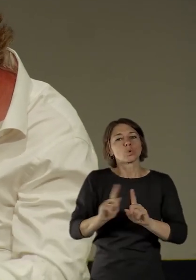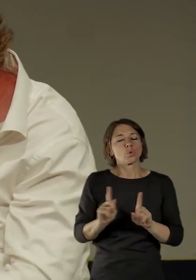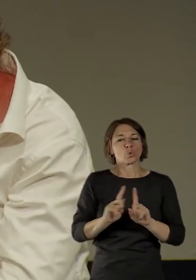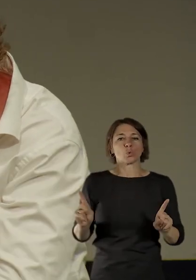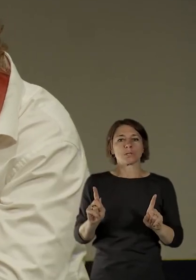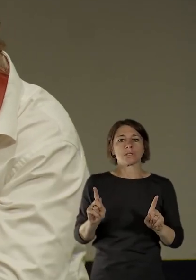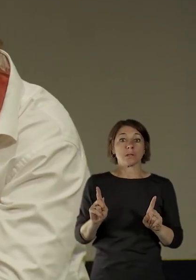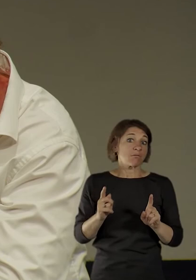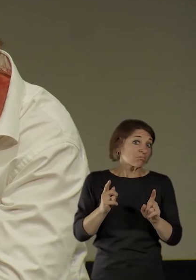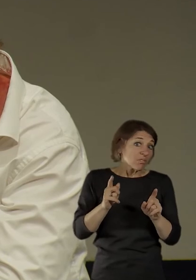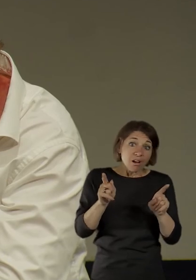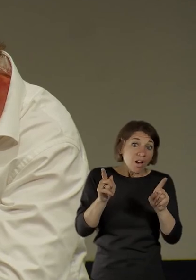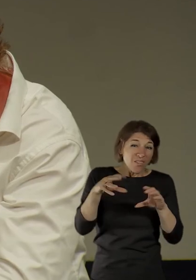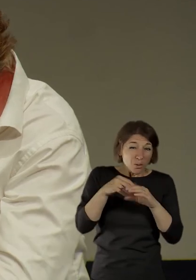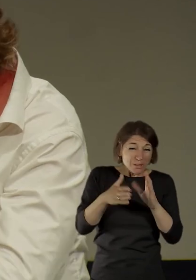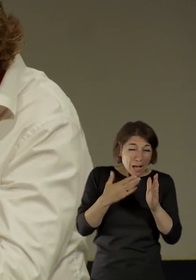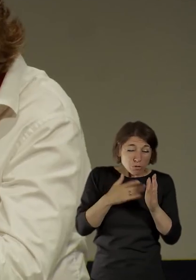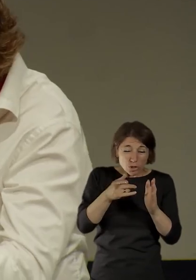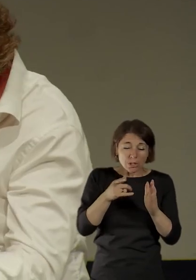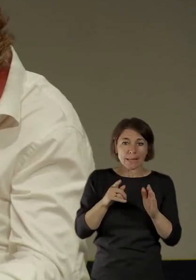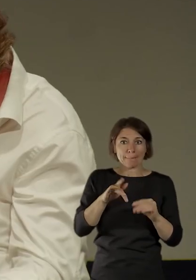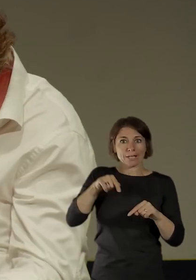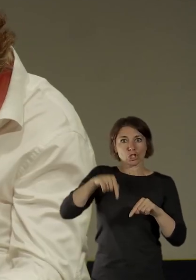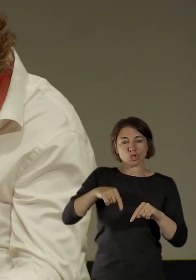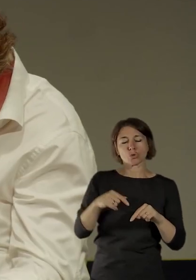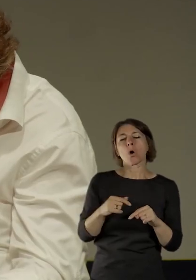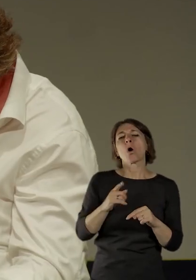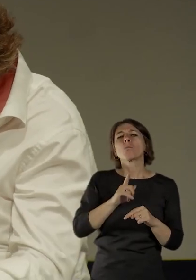je i Budějovické náměstí, které vzniklo v šedesátých letech.